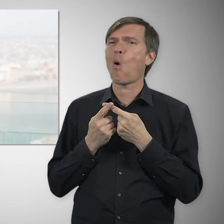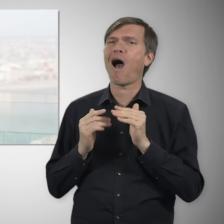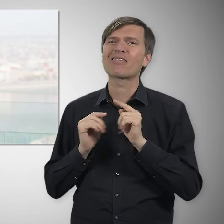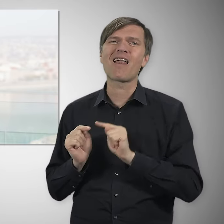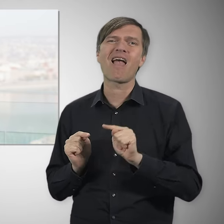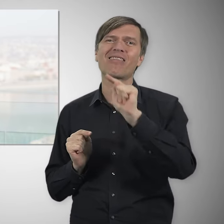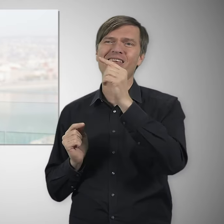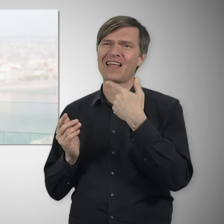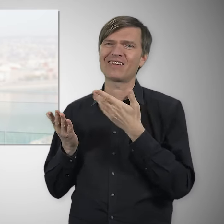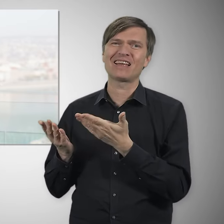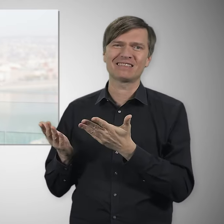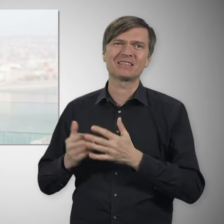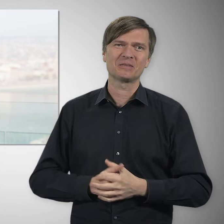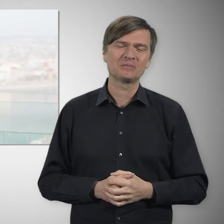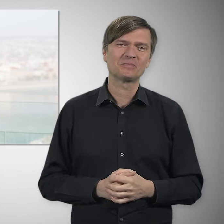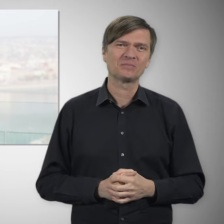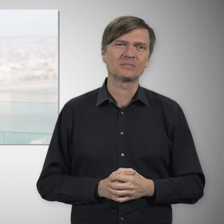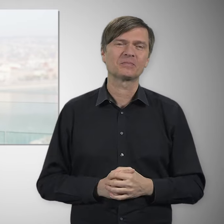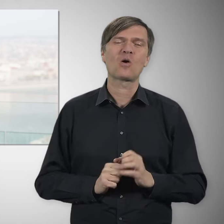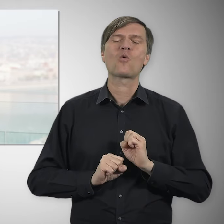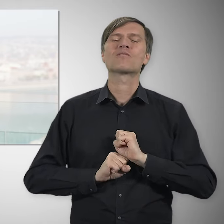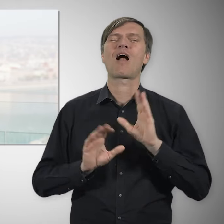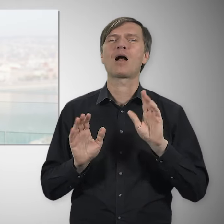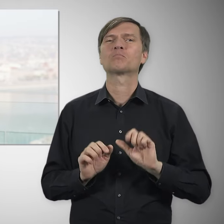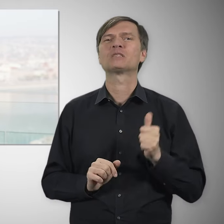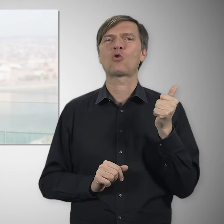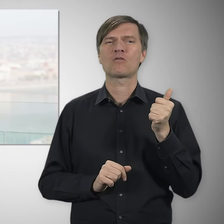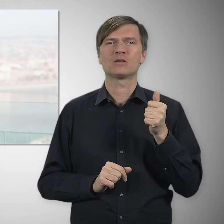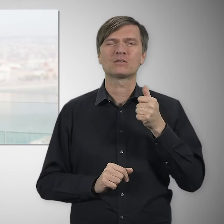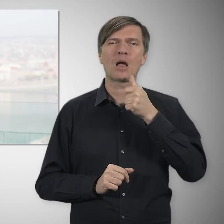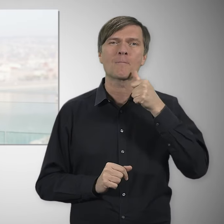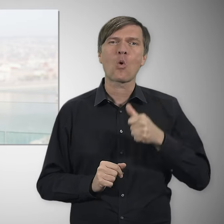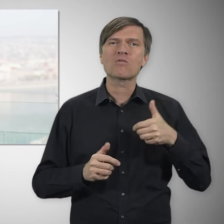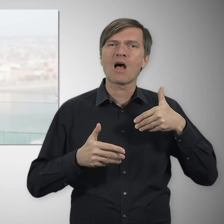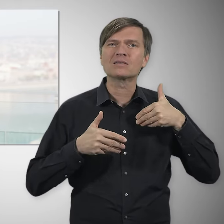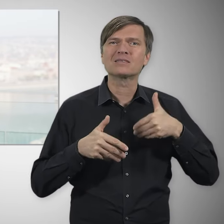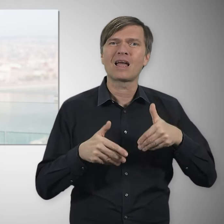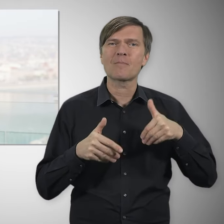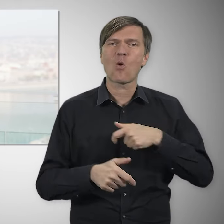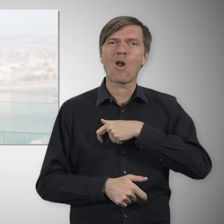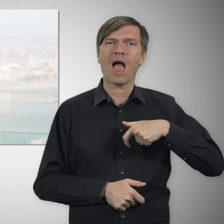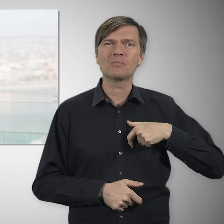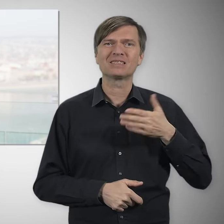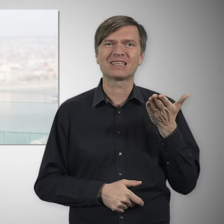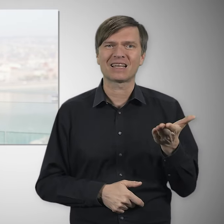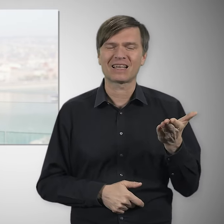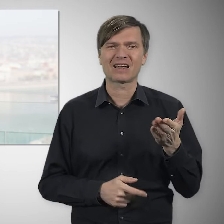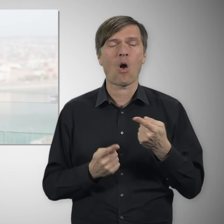und in anderen Ländern. Und natürlich die Montagsdemonstranten – in Leipzig und in vielen